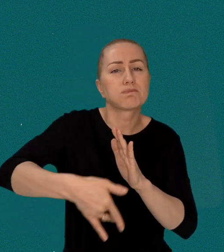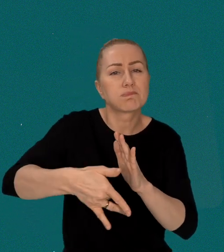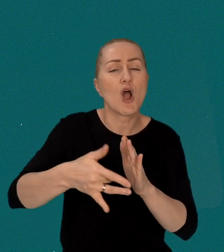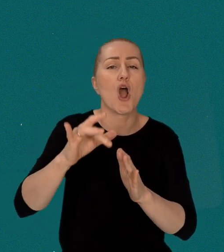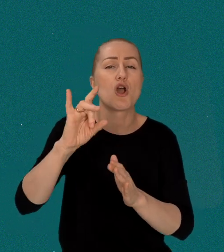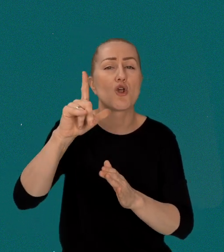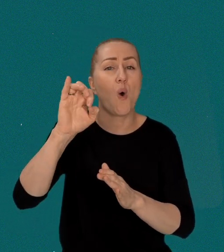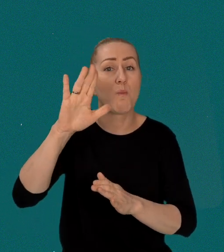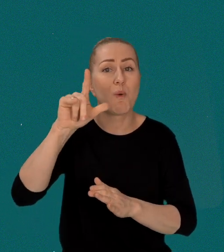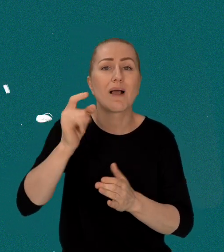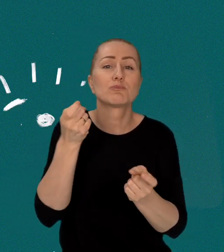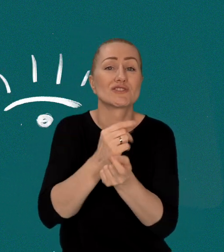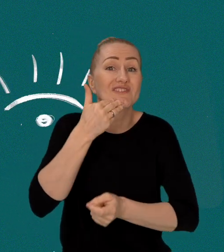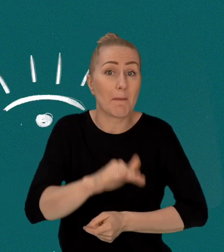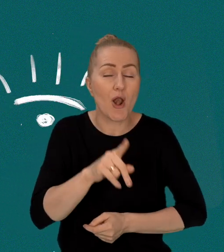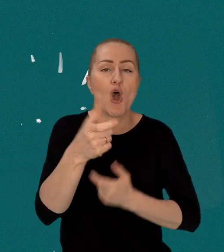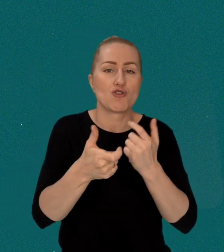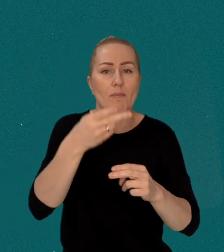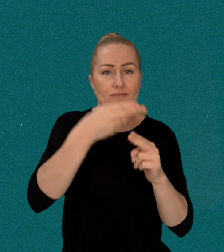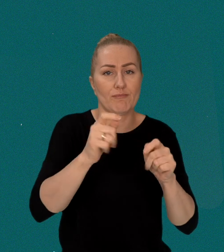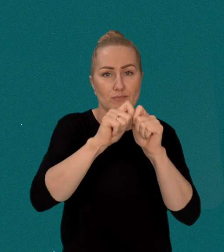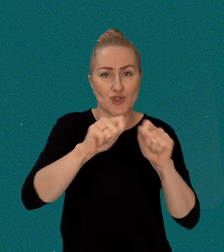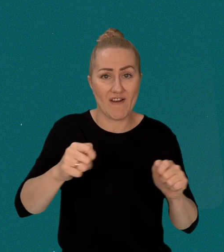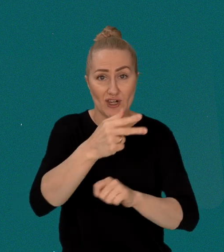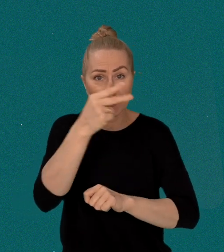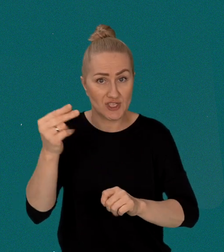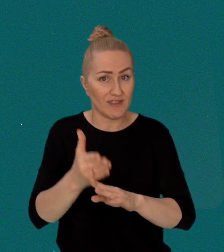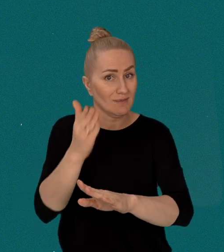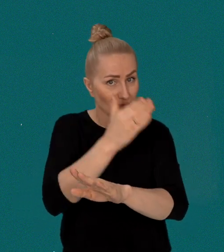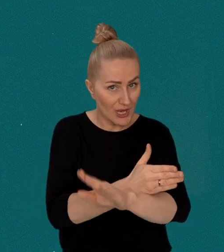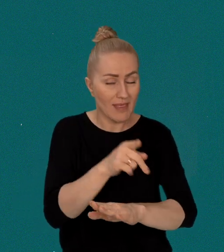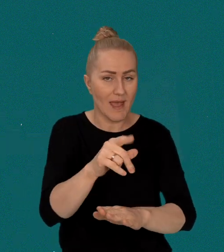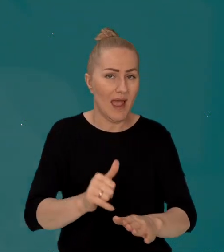warto zrobić przerwę co najmniej 3 dniową przed pobraniem cytologii.